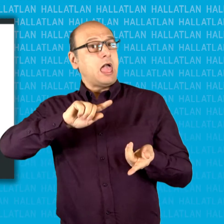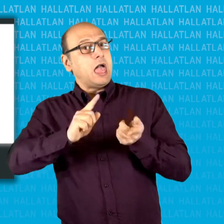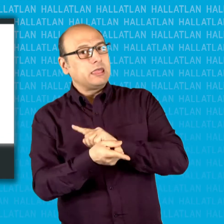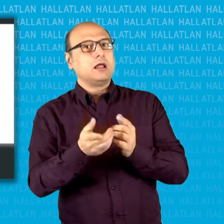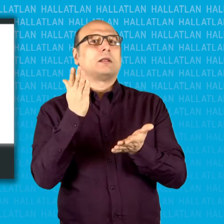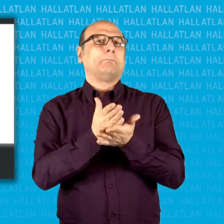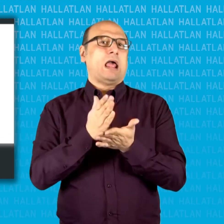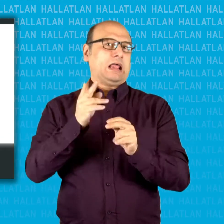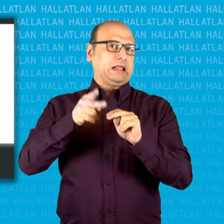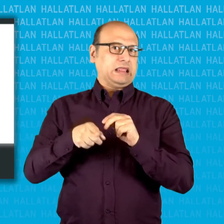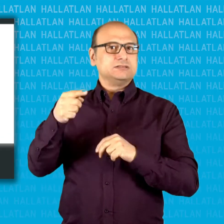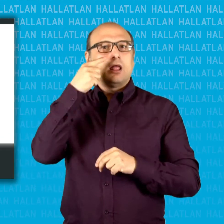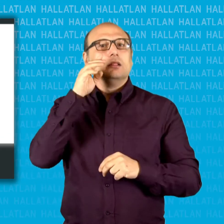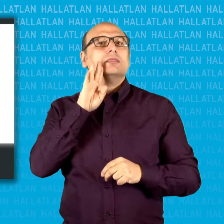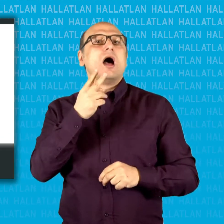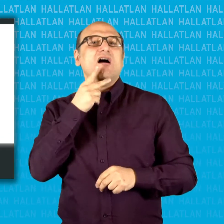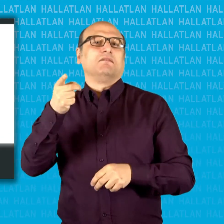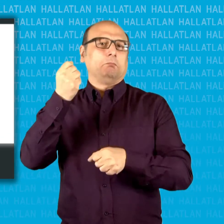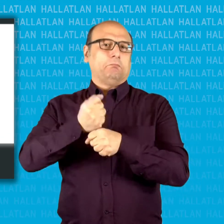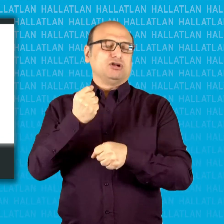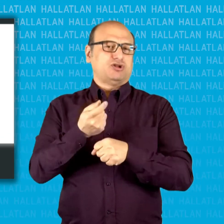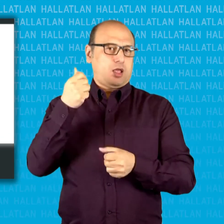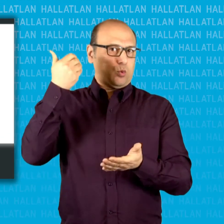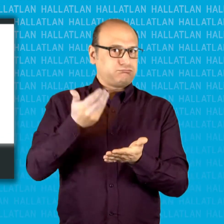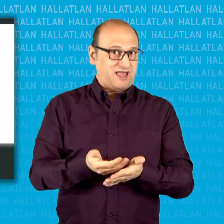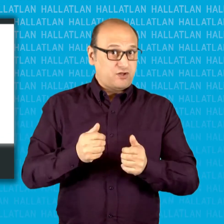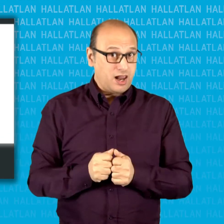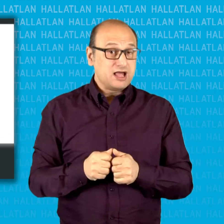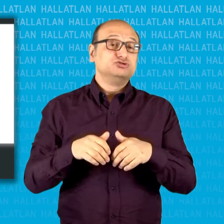helyett a NAV tölti ki az személyi jövedelemadó-bevallást